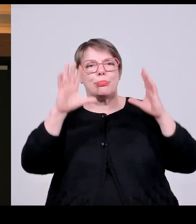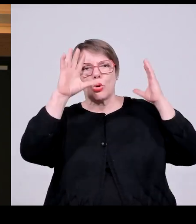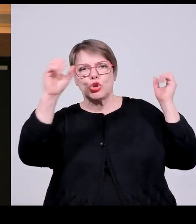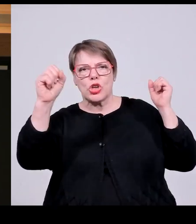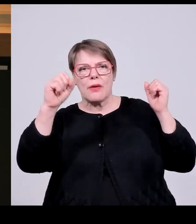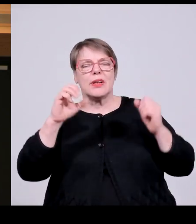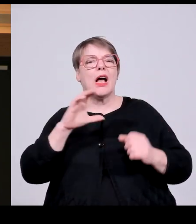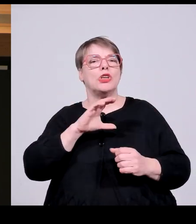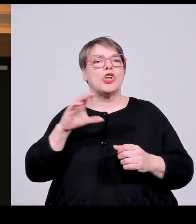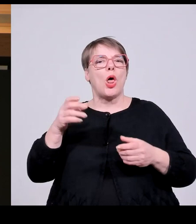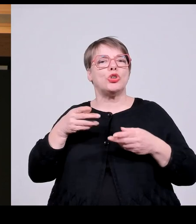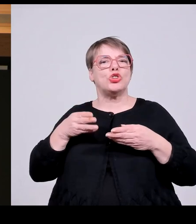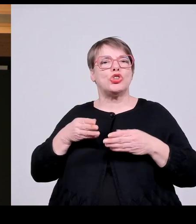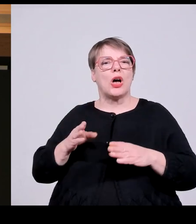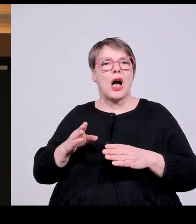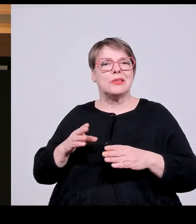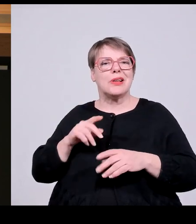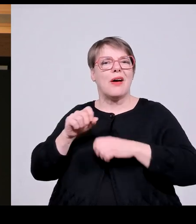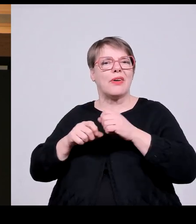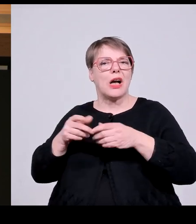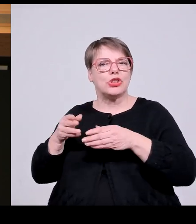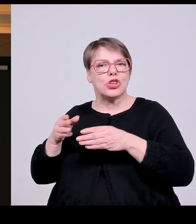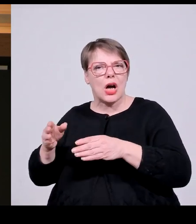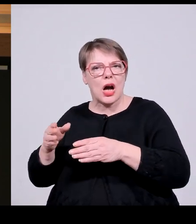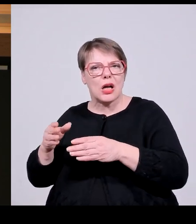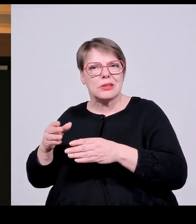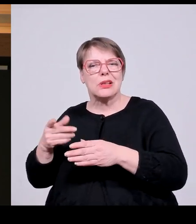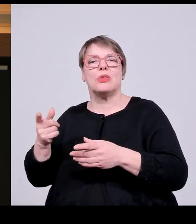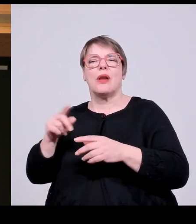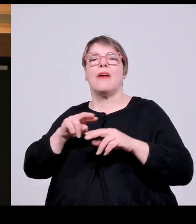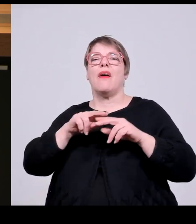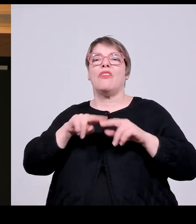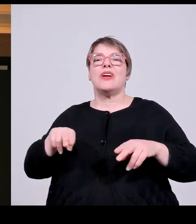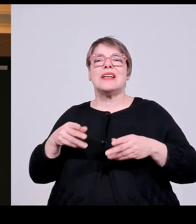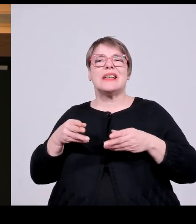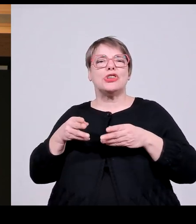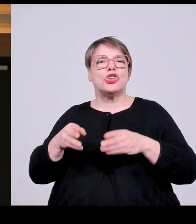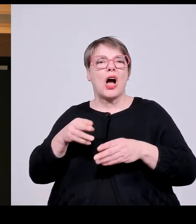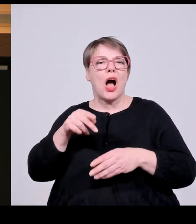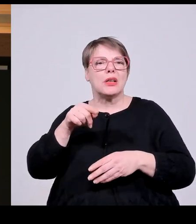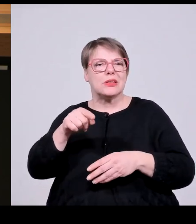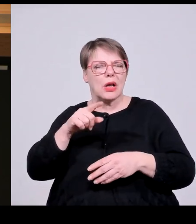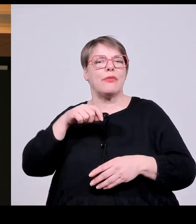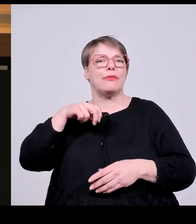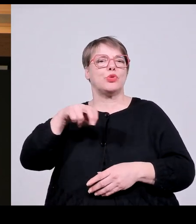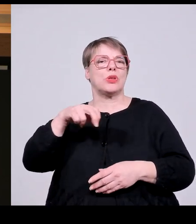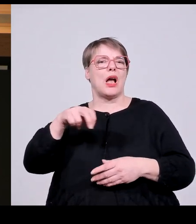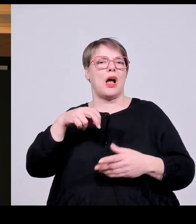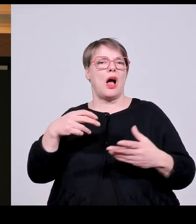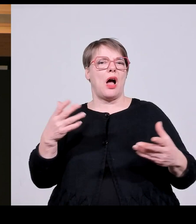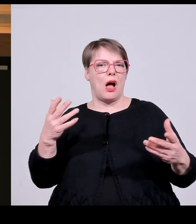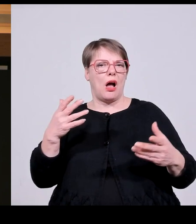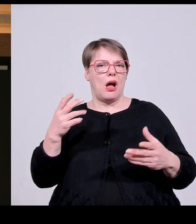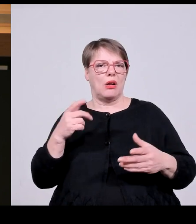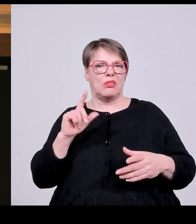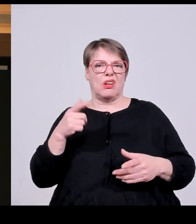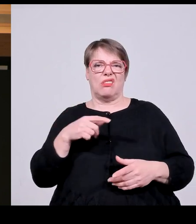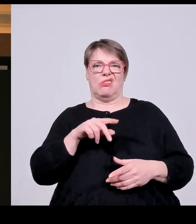Und dass wir noch mal an dieser Stelle klarstellen. Jetzt zu diesem Ihrem Gesetz, Herr Kollege, oder Frau Meister.